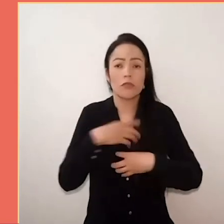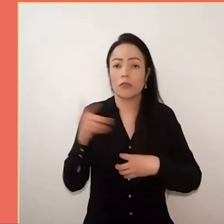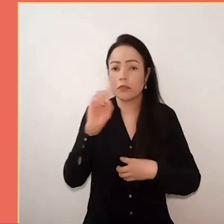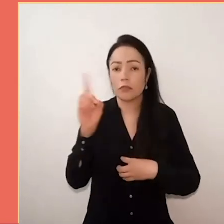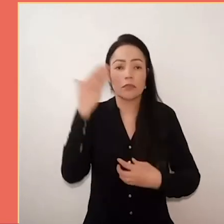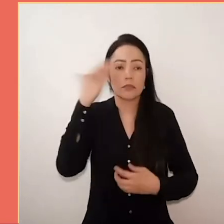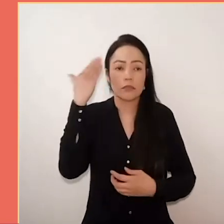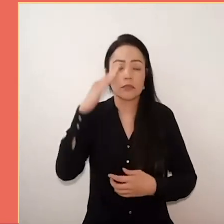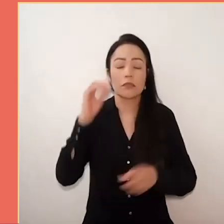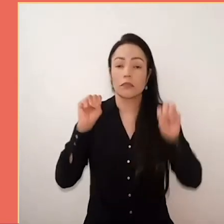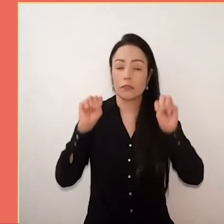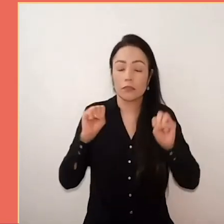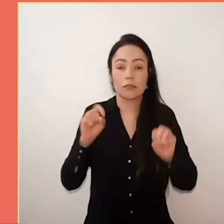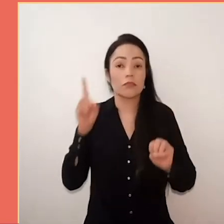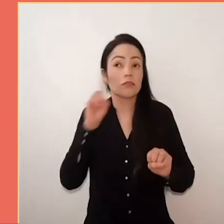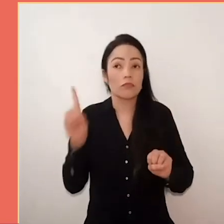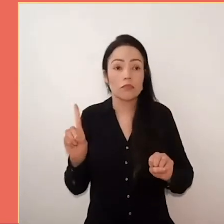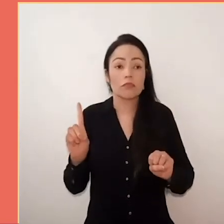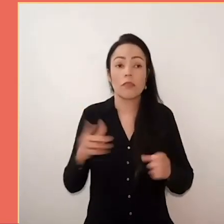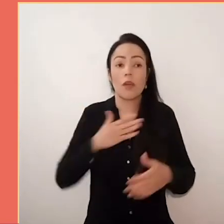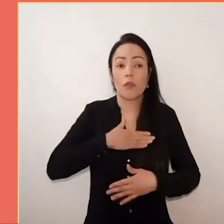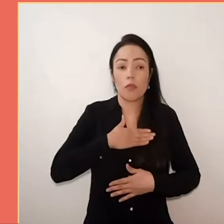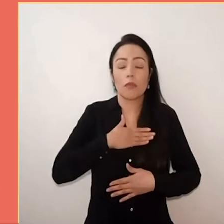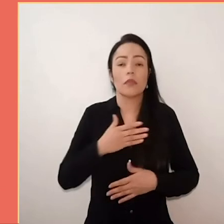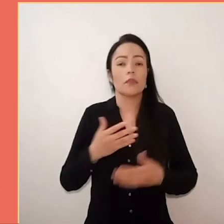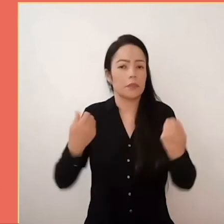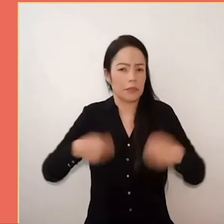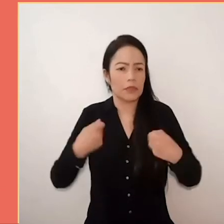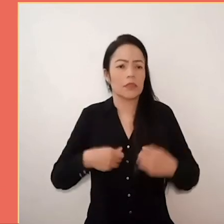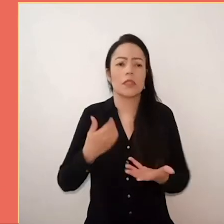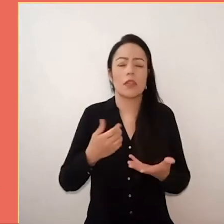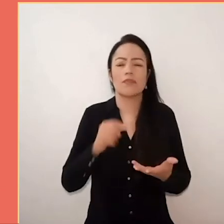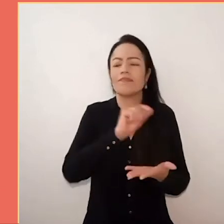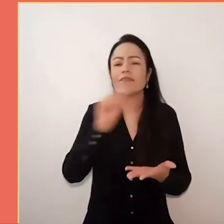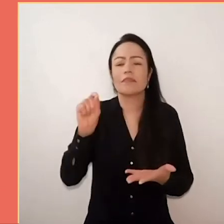o que a infância pode ou não gostar. Ela tem que gostar daquelas ilustrações que são horríveis,